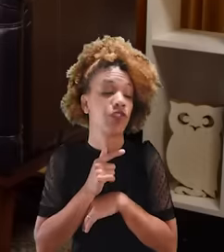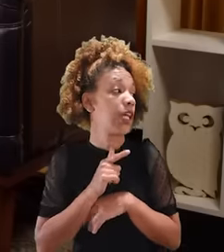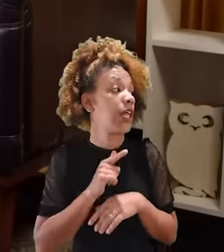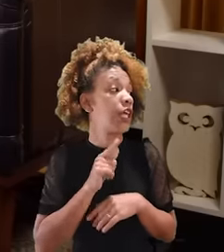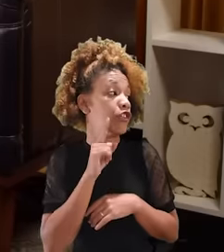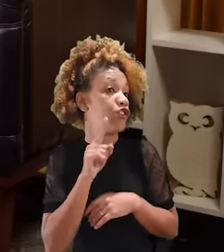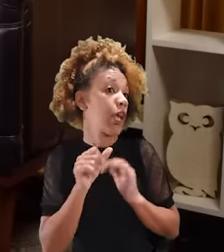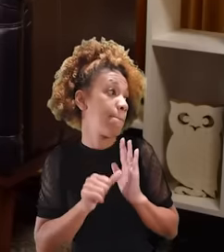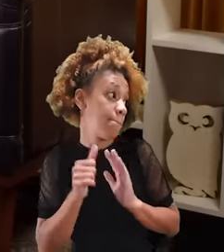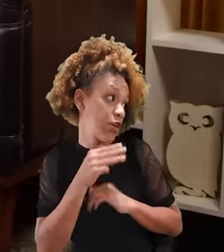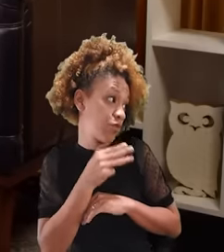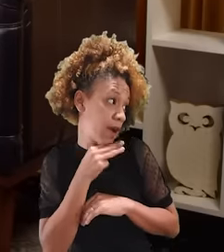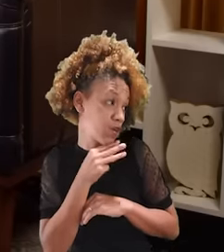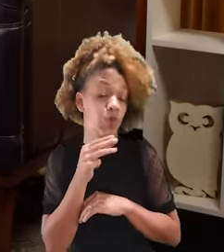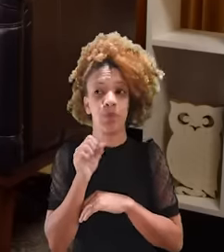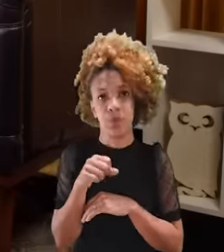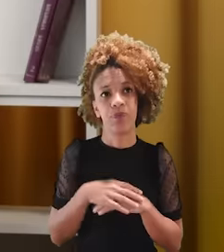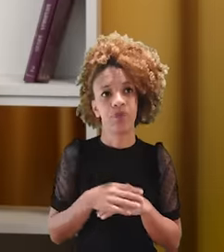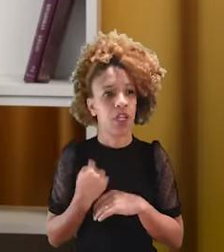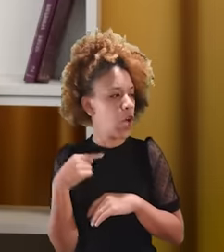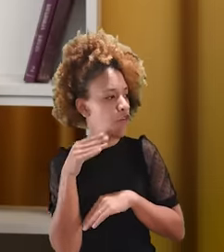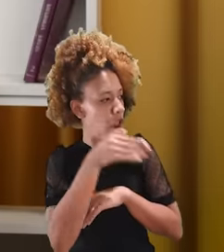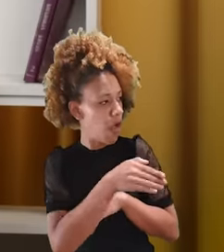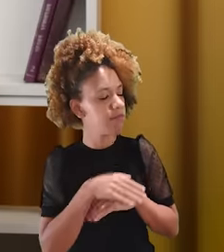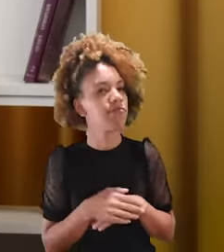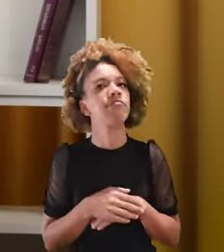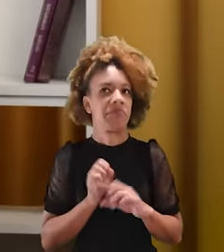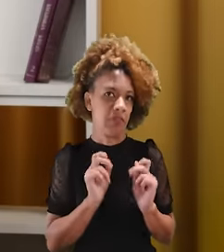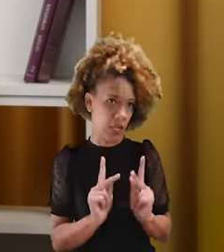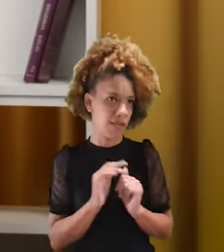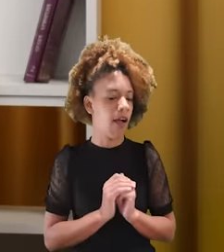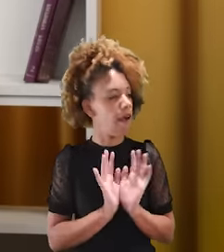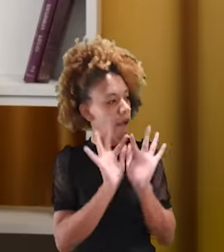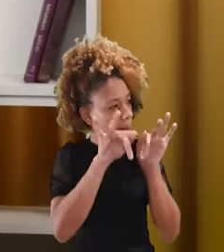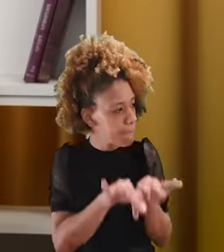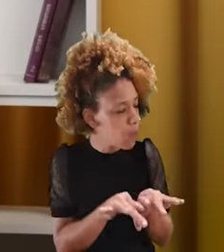primo de Março primo de Março vamos lá eu vou lá na sua estreia tá acabou a peça você lá com